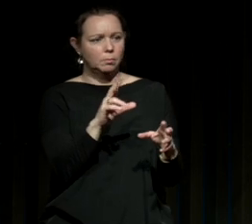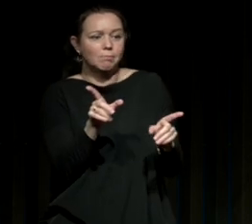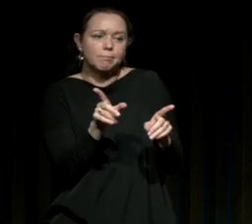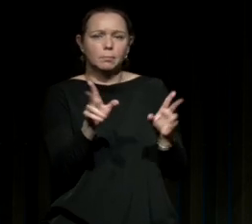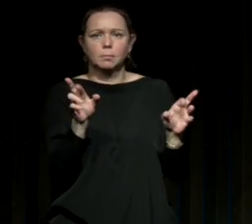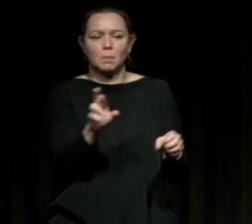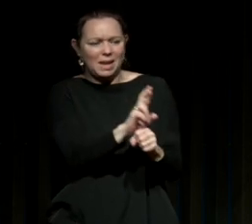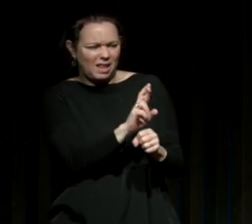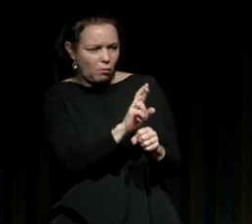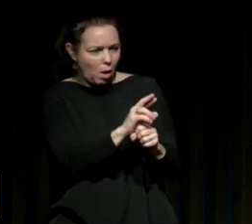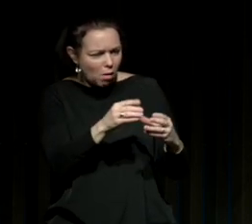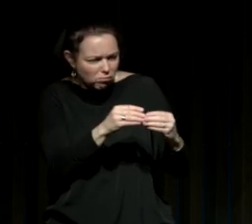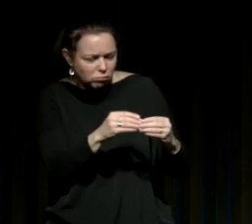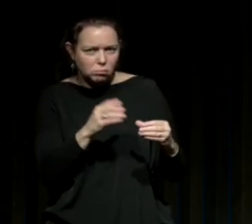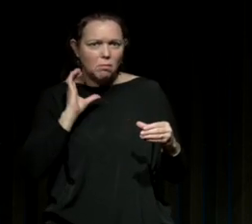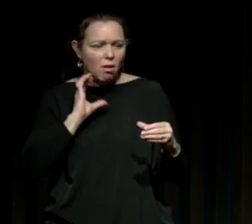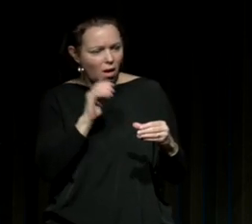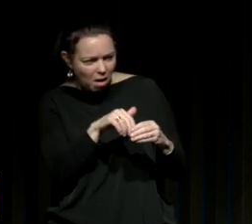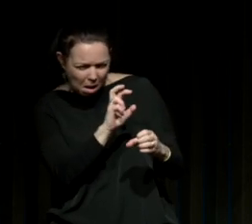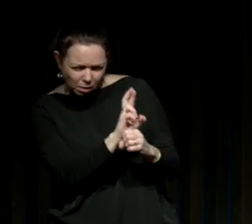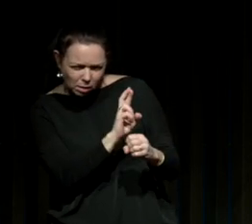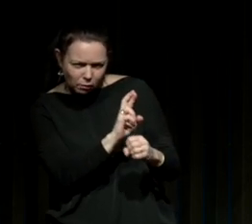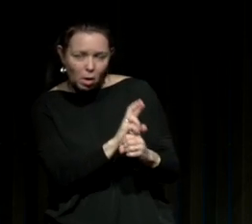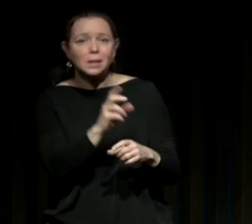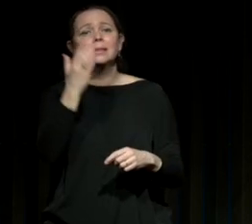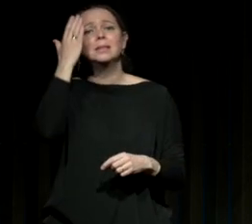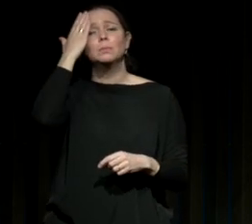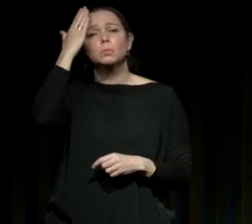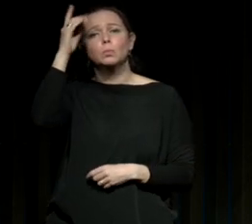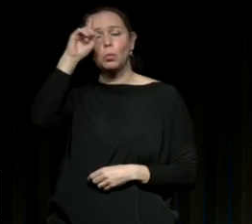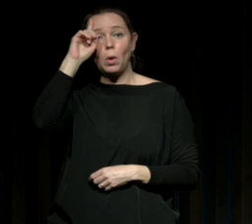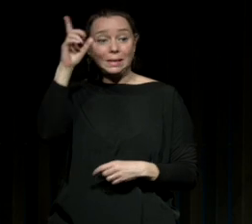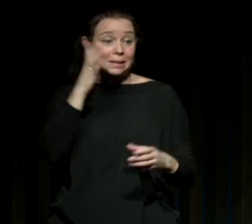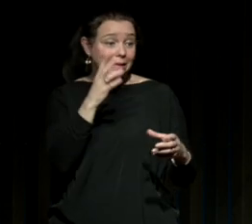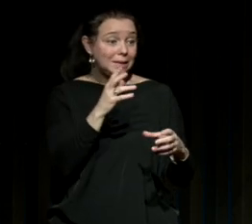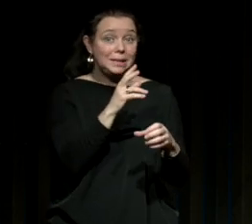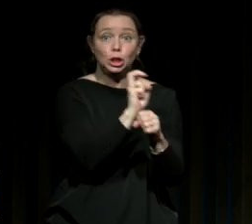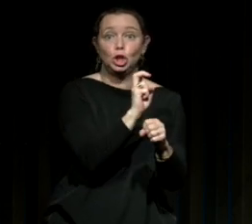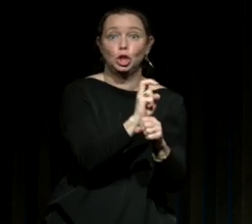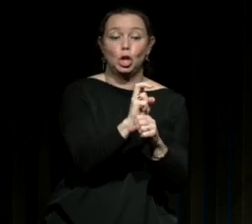parce qu'effectivement si les tissus adipeux n'est pas capable de stocker les triglycérides et bien